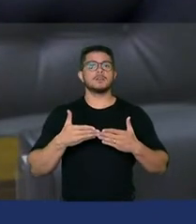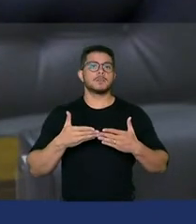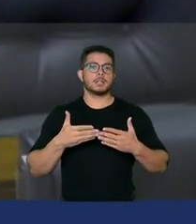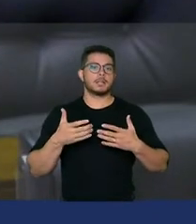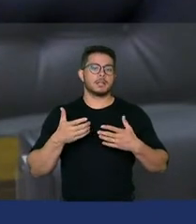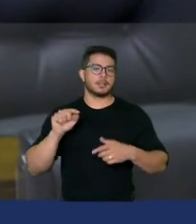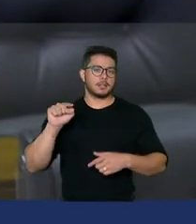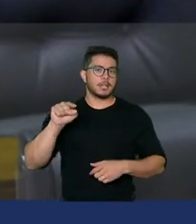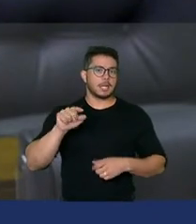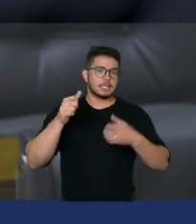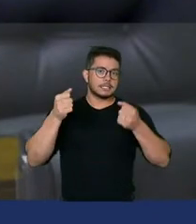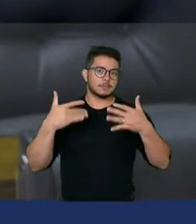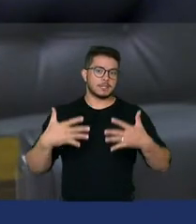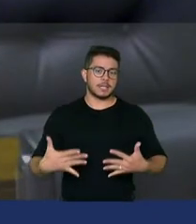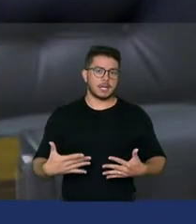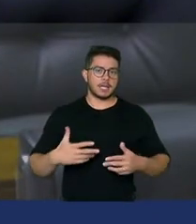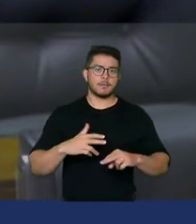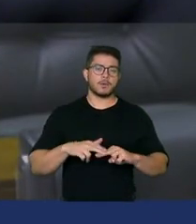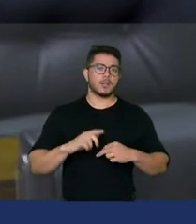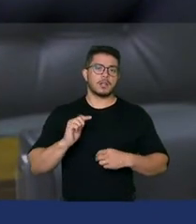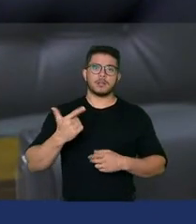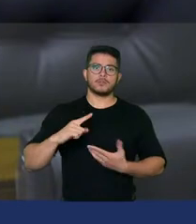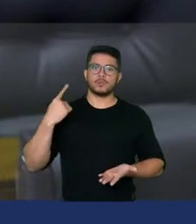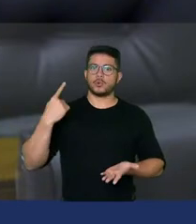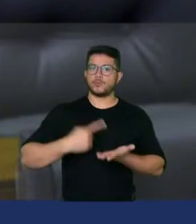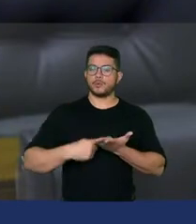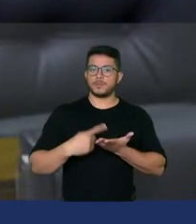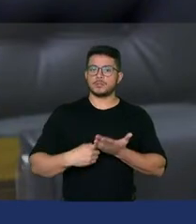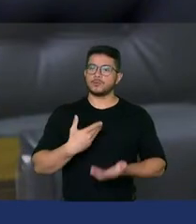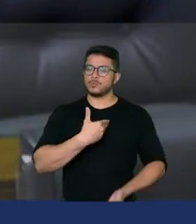AQUI ESSA... ESSA CONTRAINFORMAÇÃO DE QUE NÃO HAVIA COMPROMISSO DE MÉRITO DO GOVERNO E DE NÃO... E DE